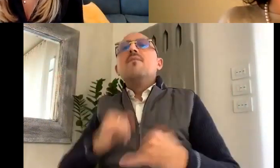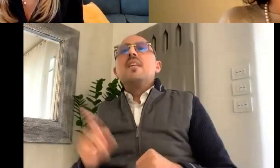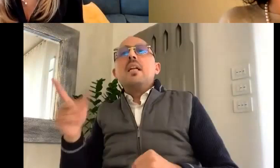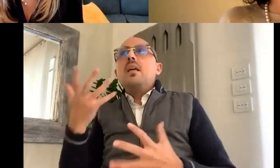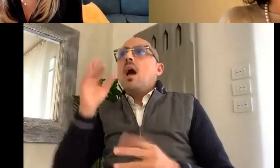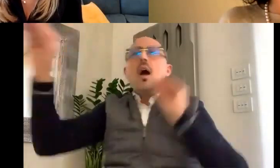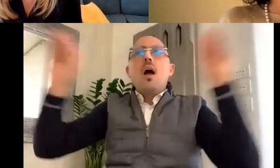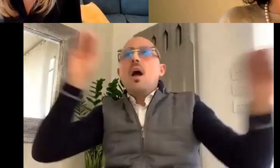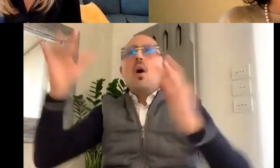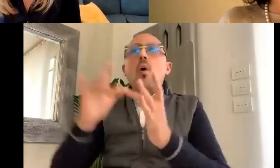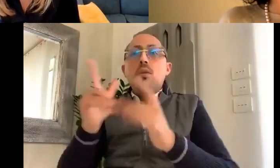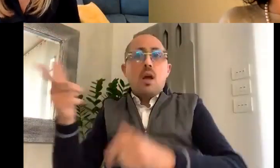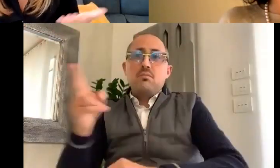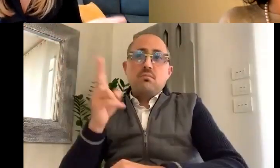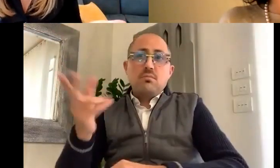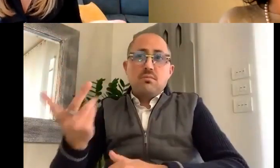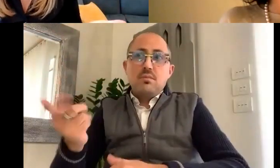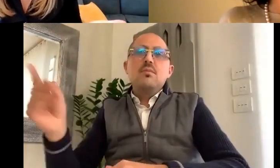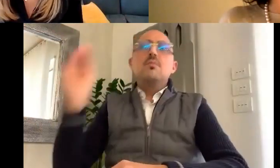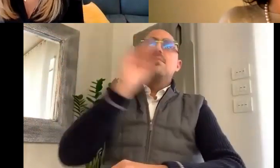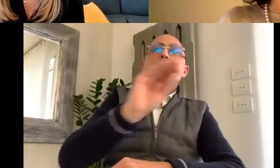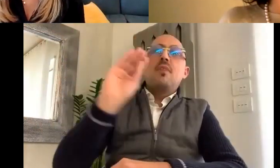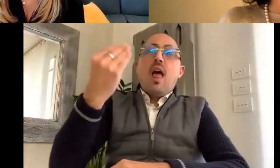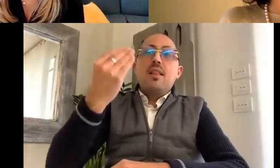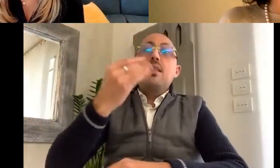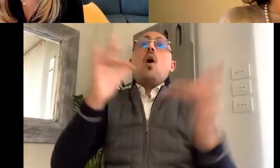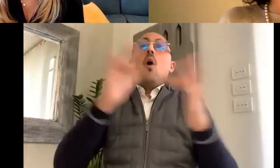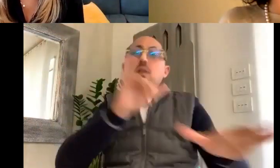ospedale ma lei non lo sapeva. Quindi la figlia non poteva contattare nessuno,